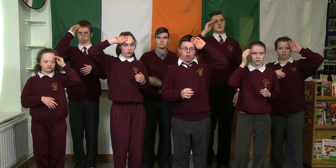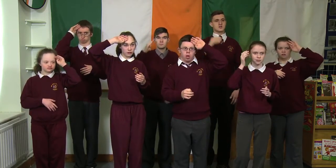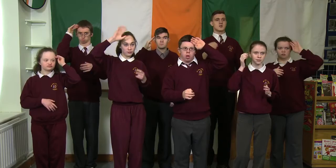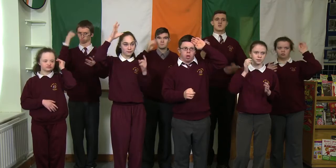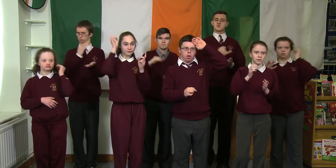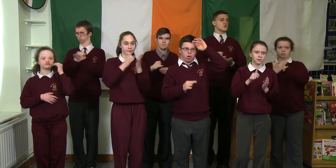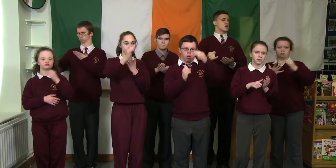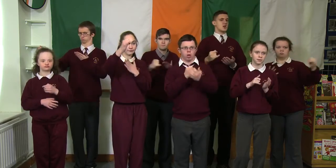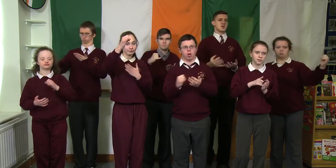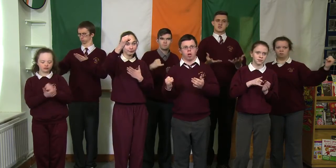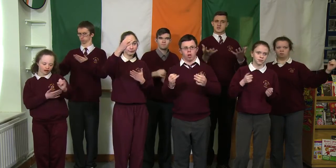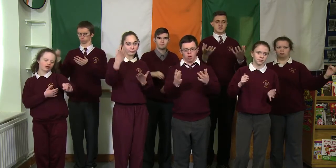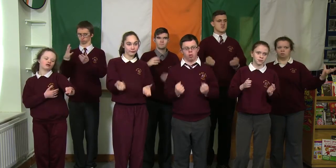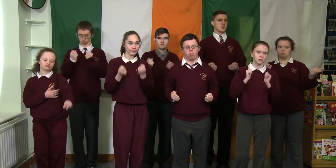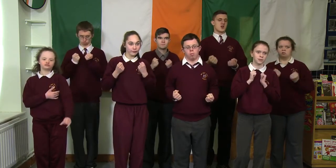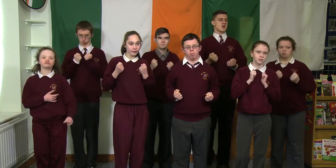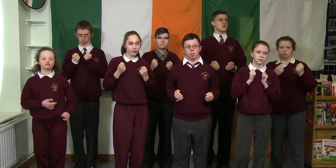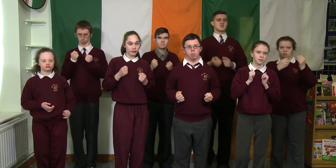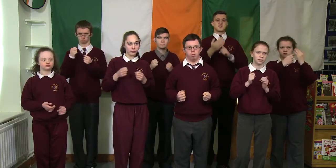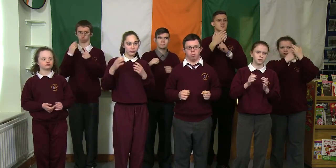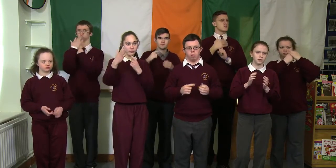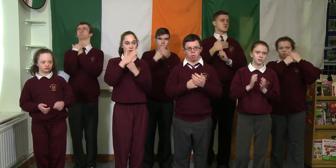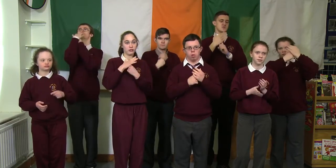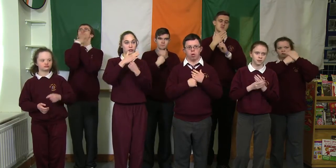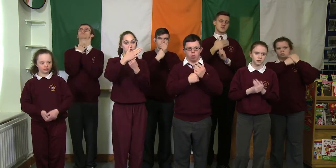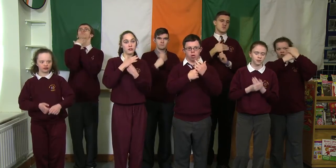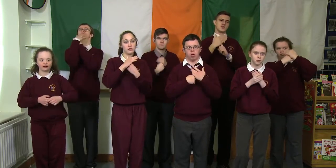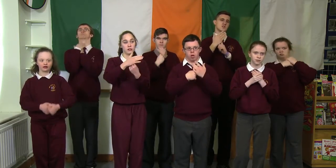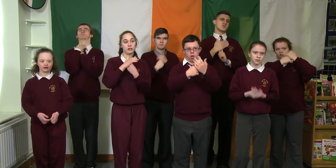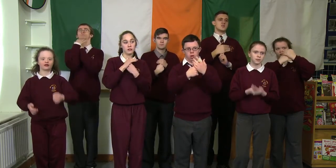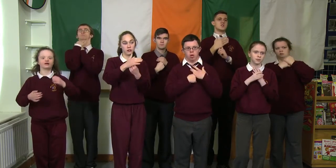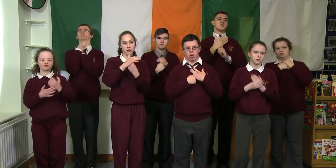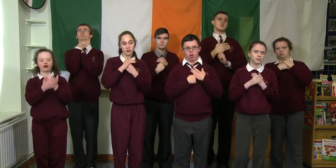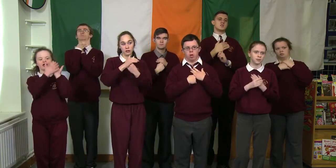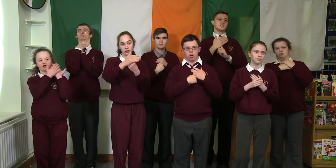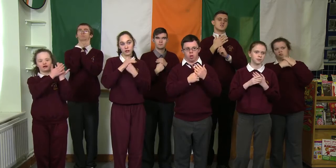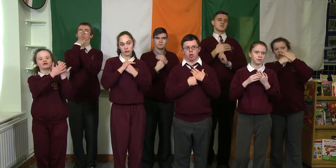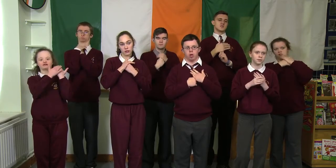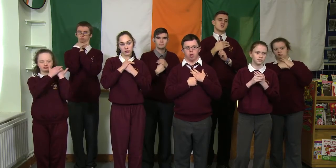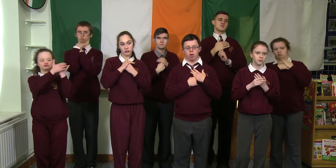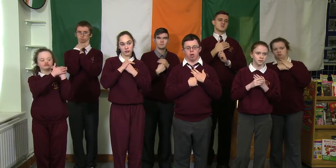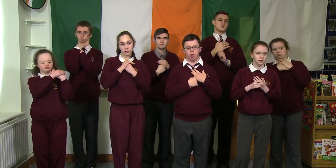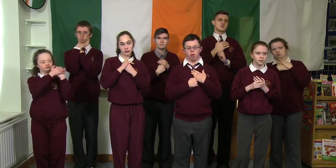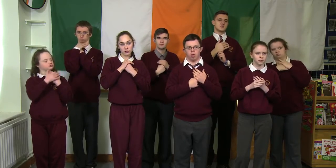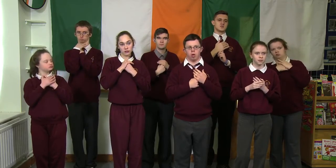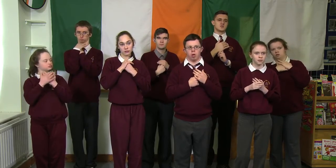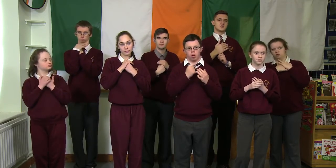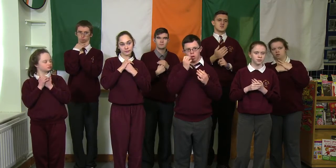Ní fhágfar faoin tíorán ná faoin tráill